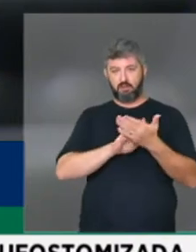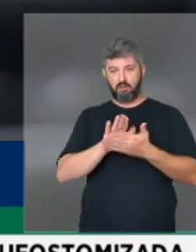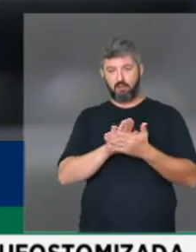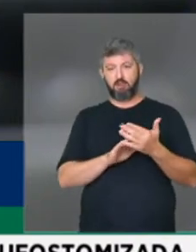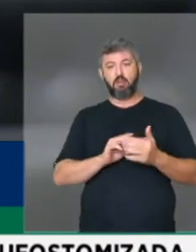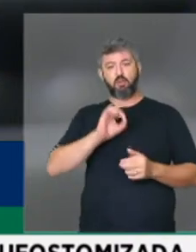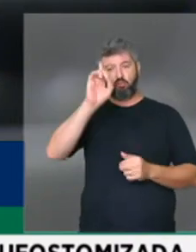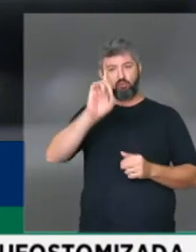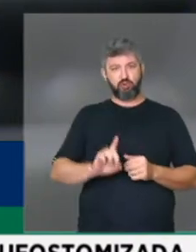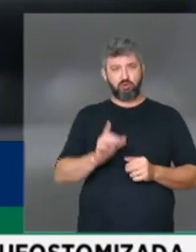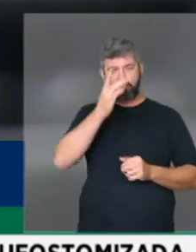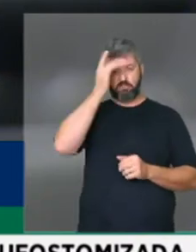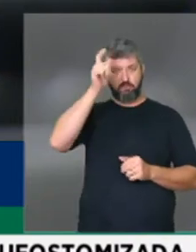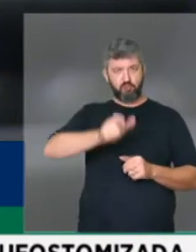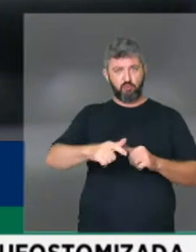TRABALHADORAS DOMÀSTICAS, ME MANTER AQUI NA PARCERIA NA